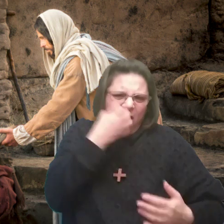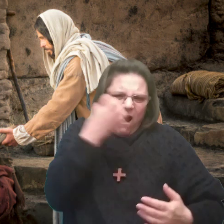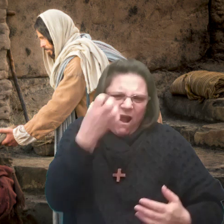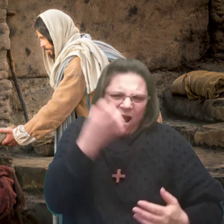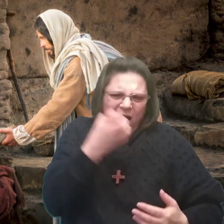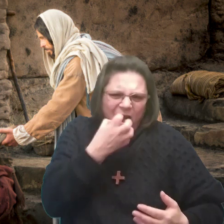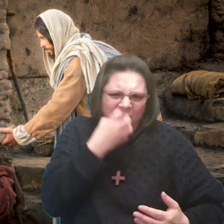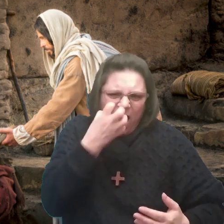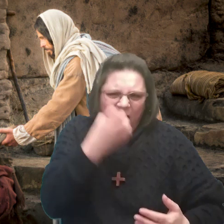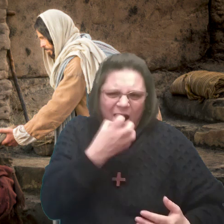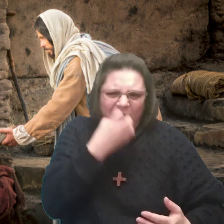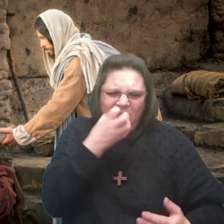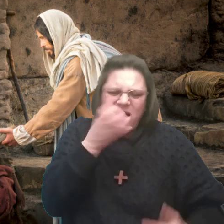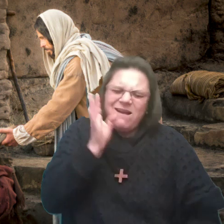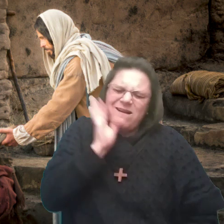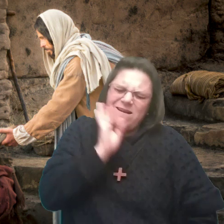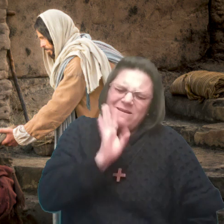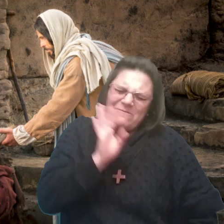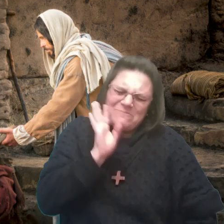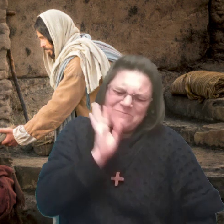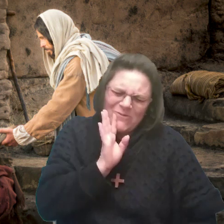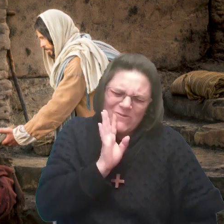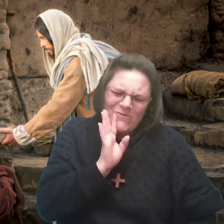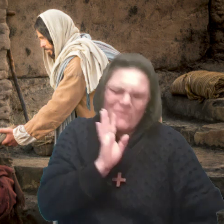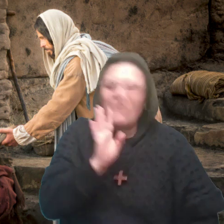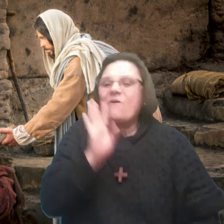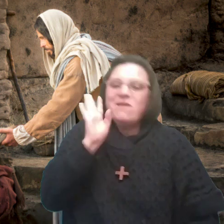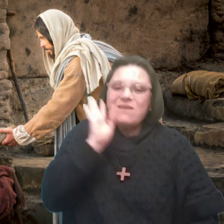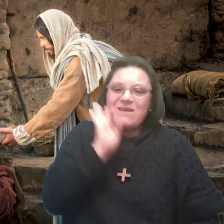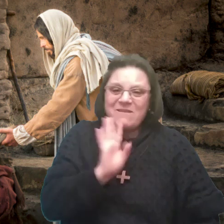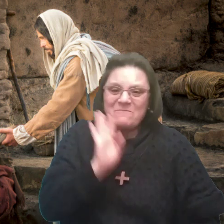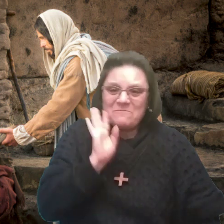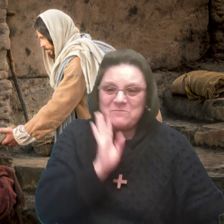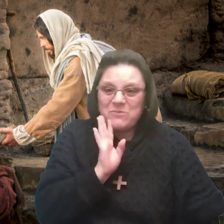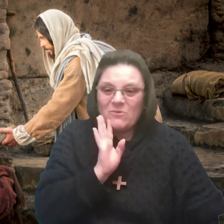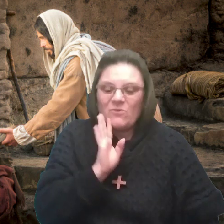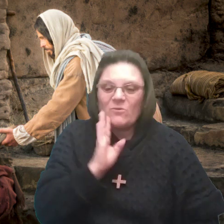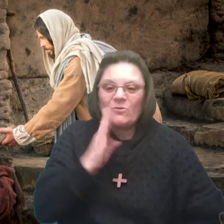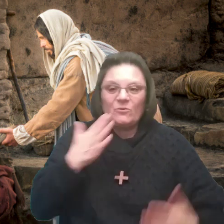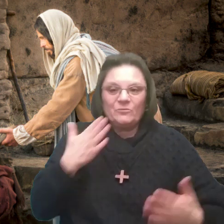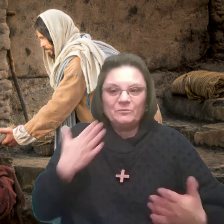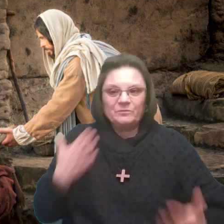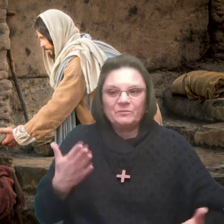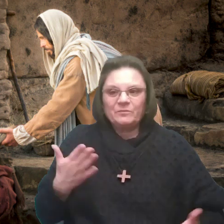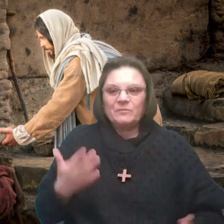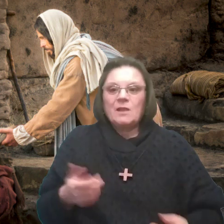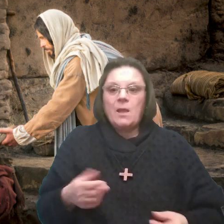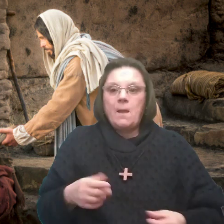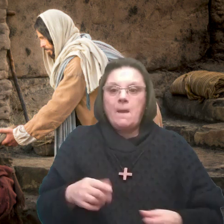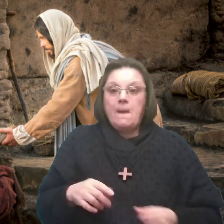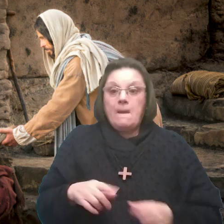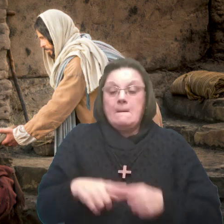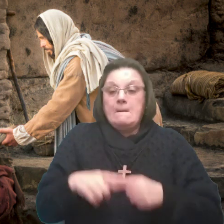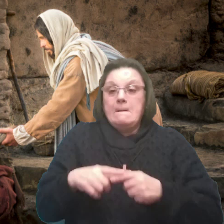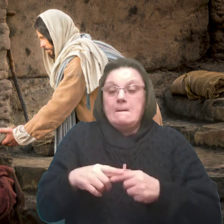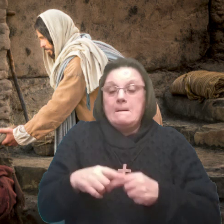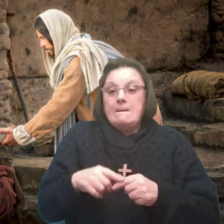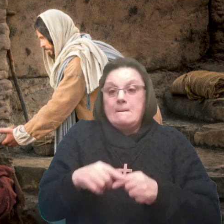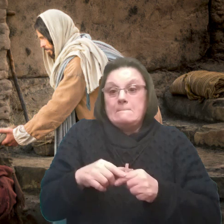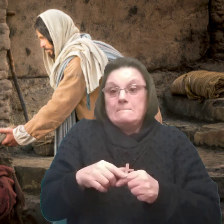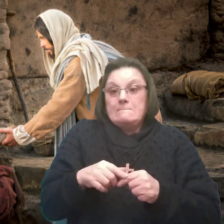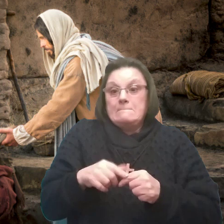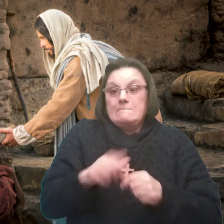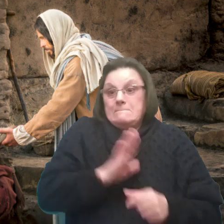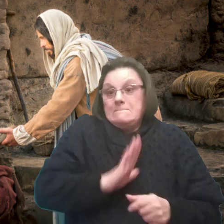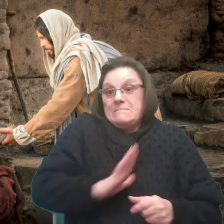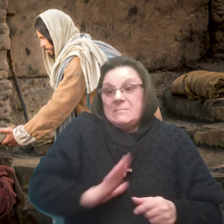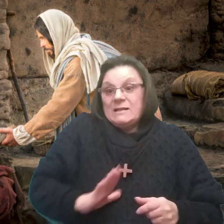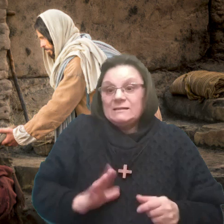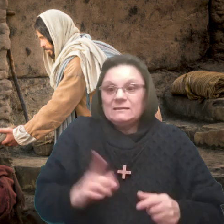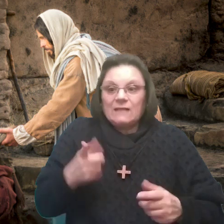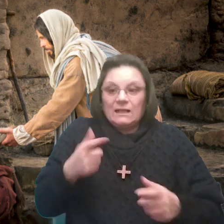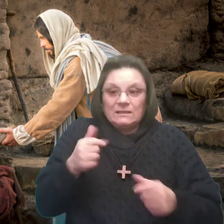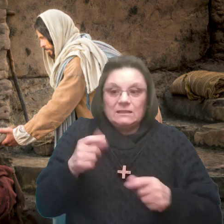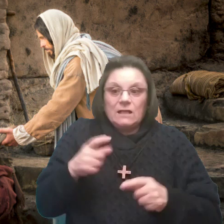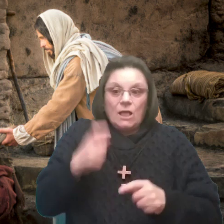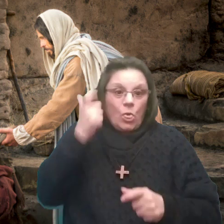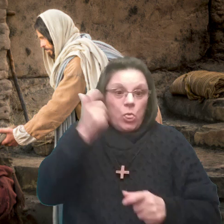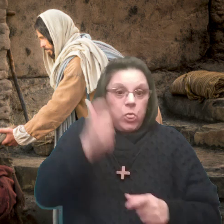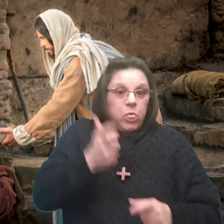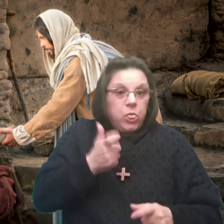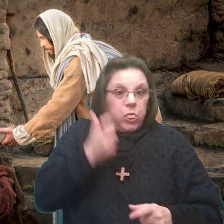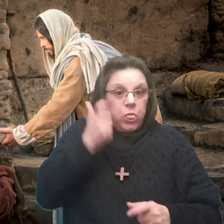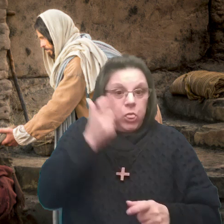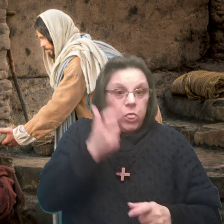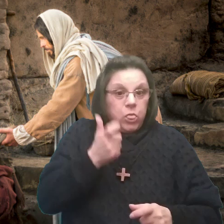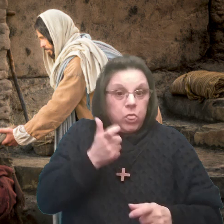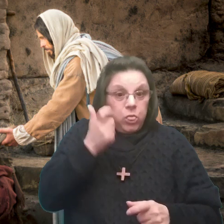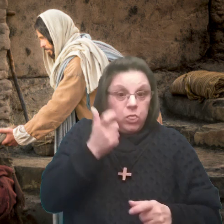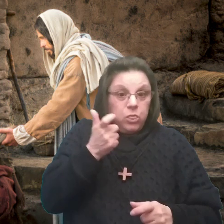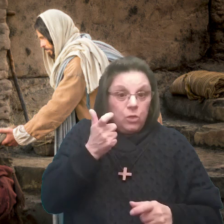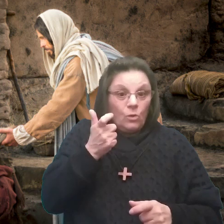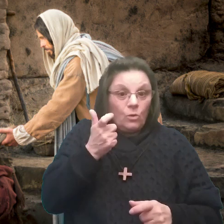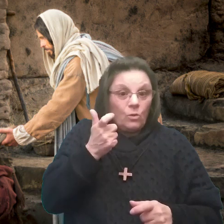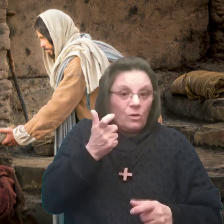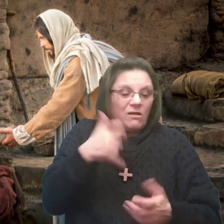y gritando: "¡Impuro, impuro!".